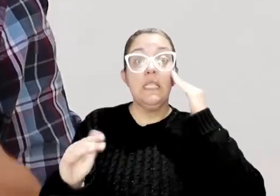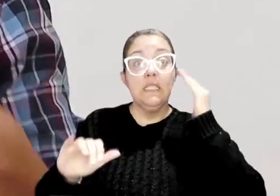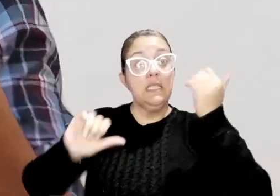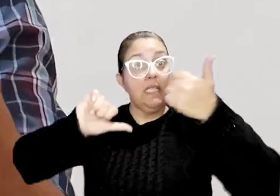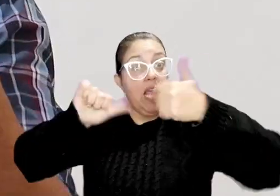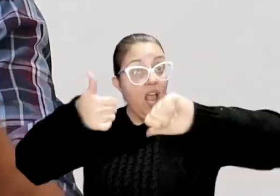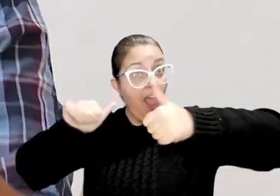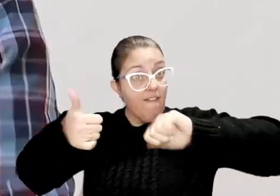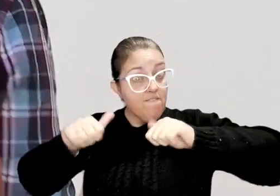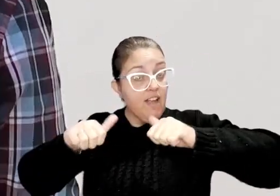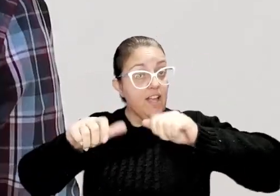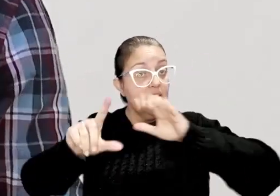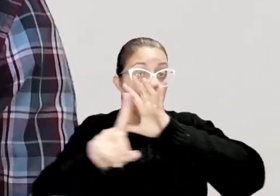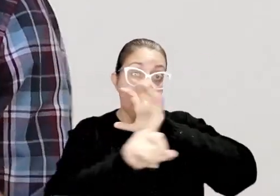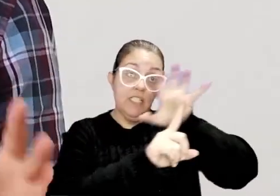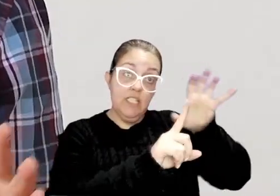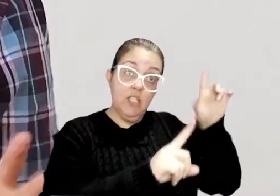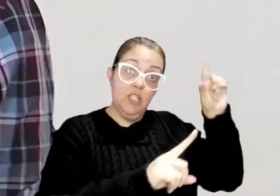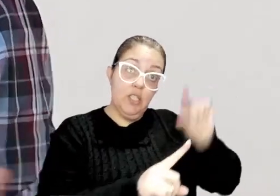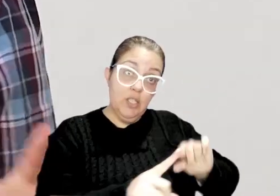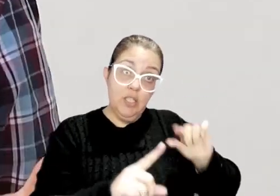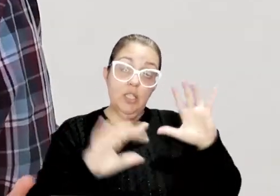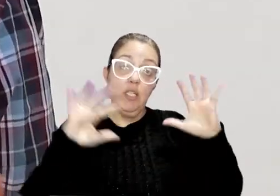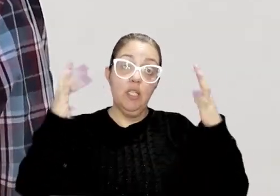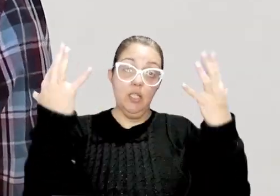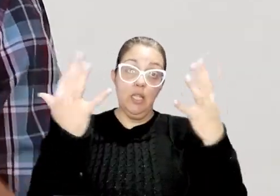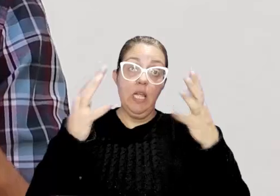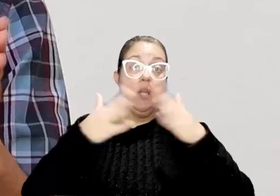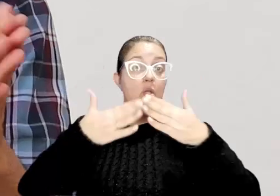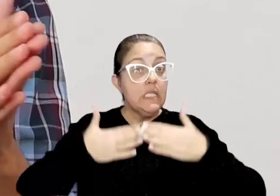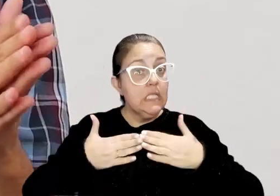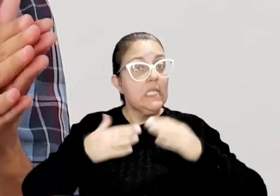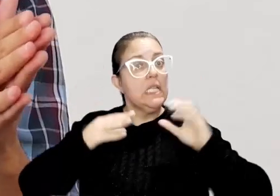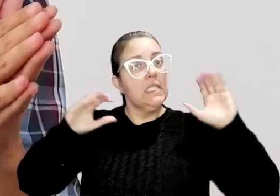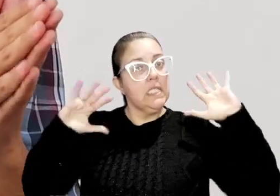possível compreender Esse instrumento de formas muito diferentes então é possível pensar num